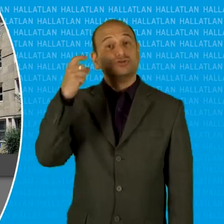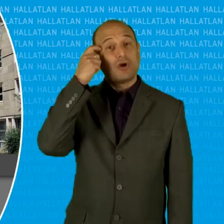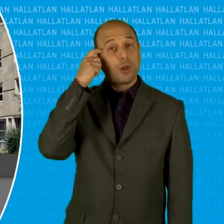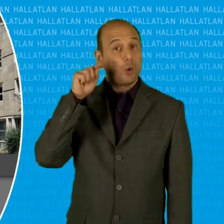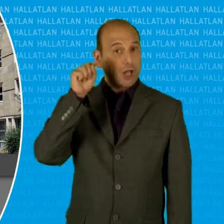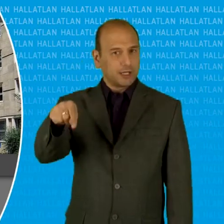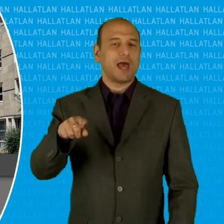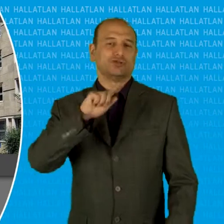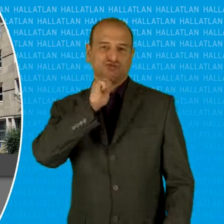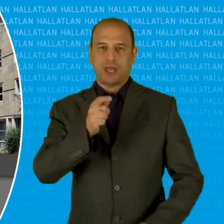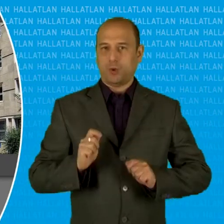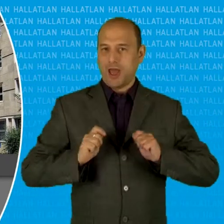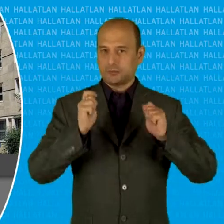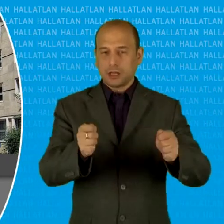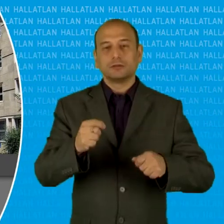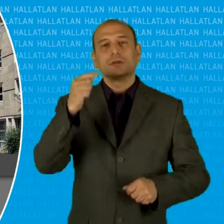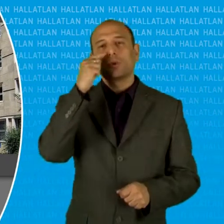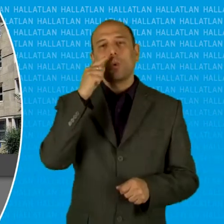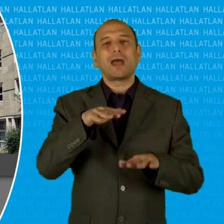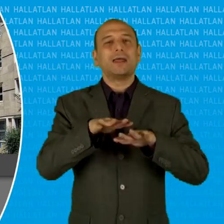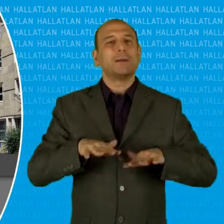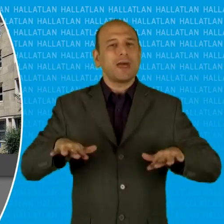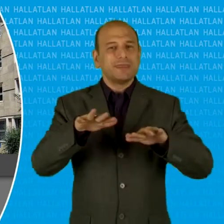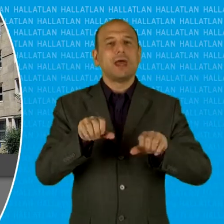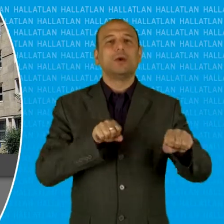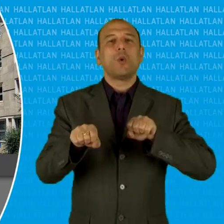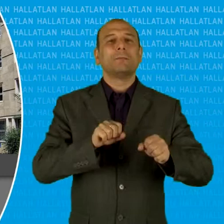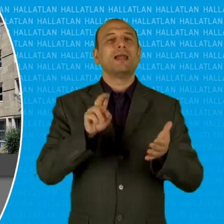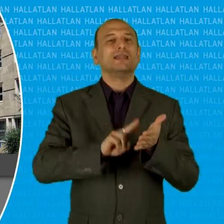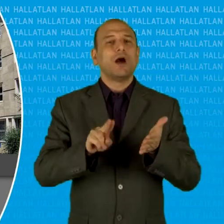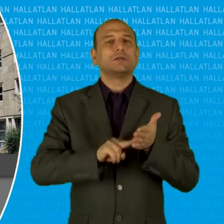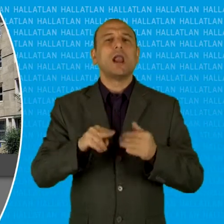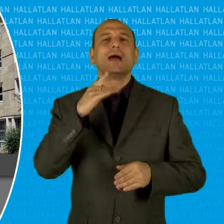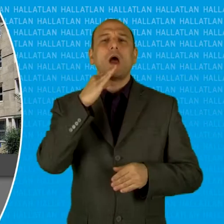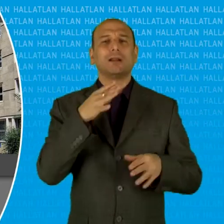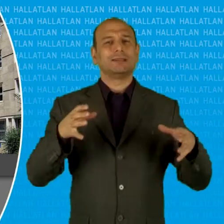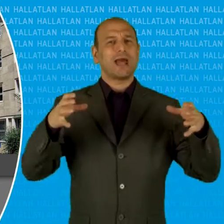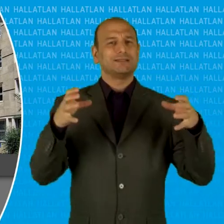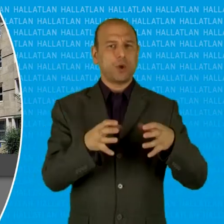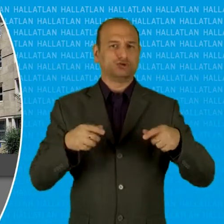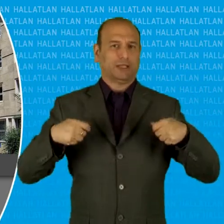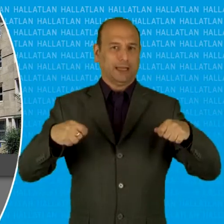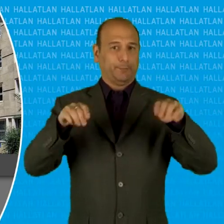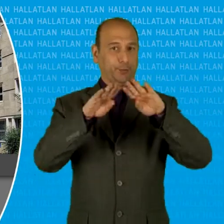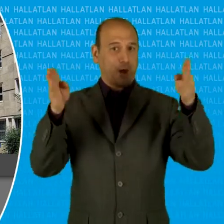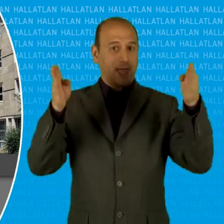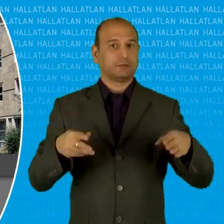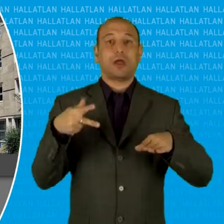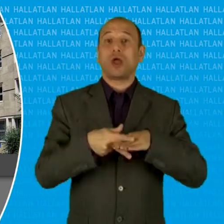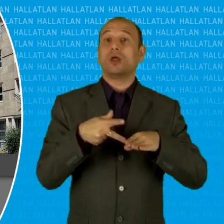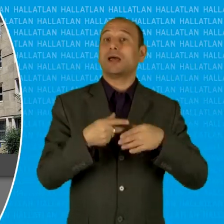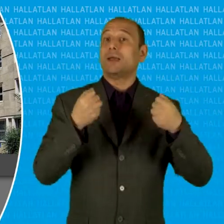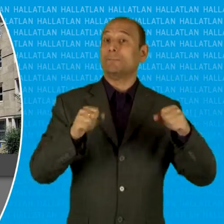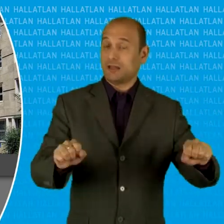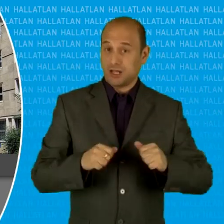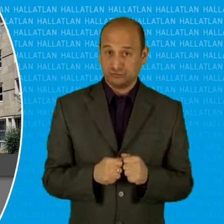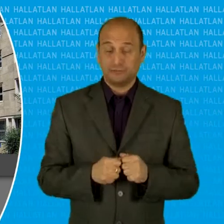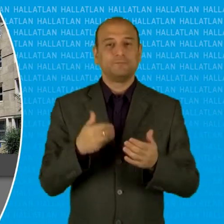Salgótarjánban átadták a Nógrád Megyei Kormányhivatal Rehabilitációs Szakigazgatási Szerve korszerűsített, akadálymentes épületét.